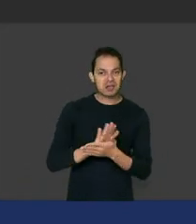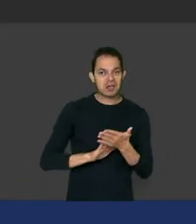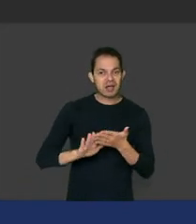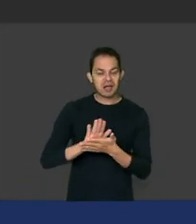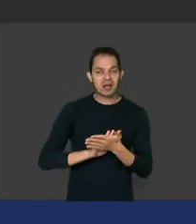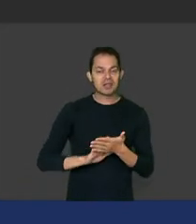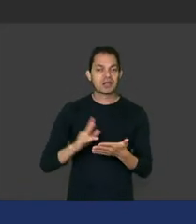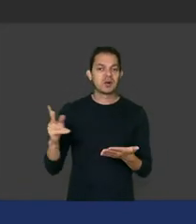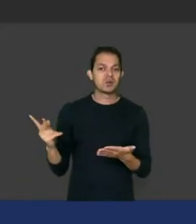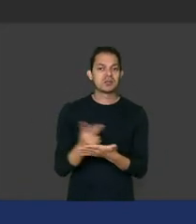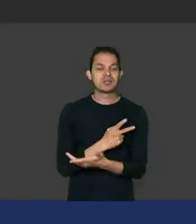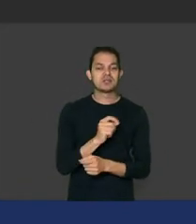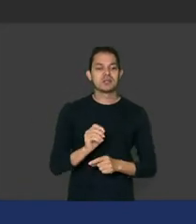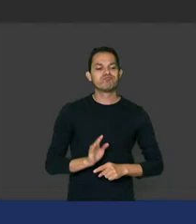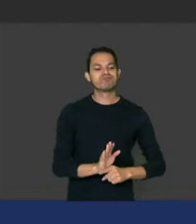LICITATÓRIO. SENÃO VAI NECESSARIAMENTE SIGNIFICAR